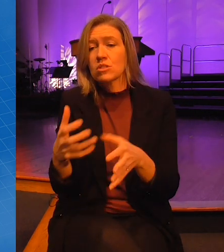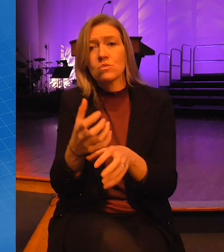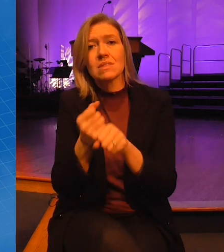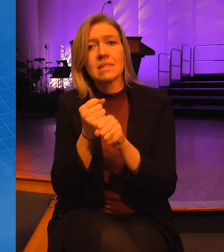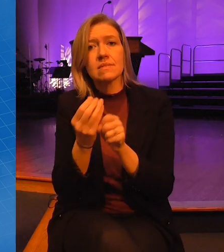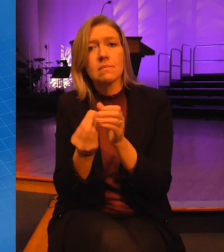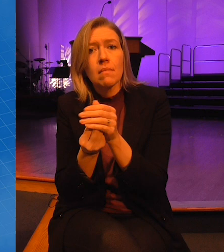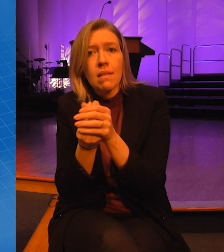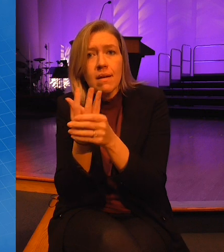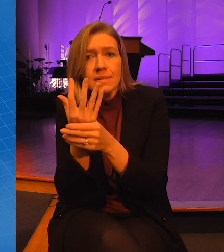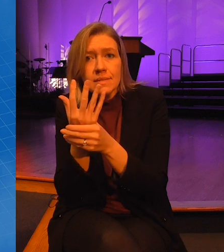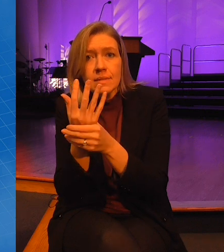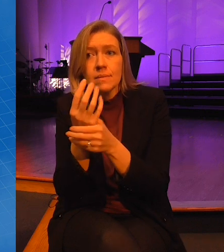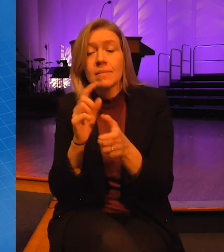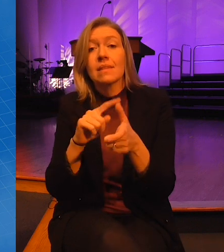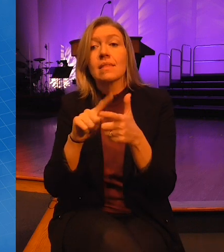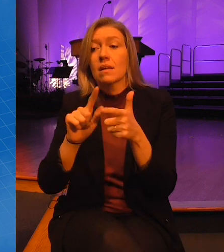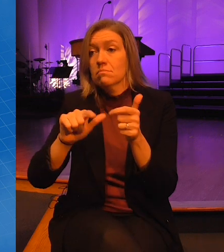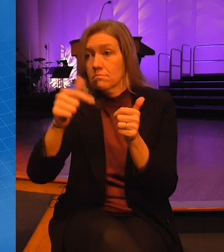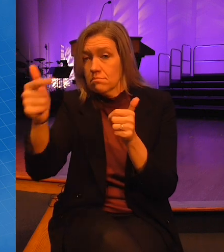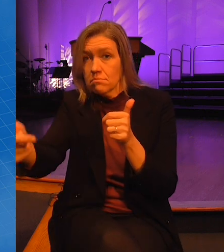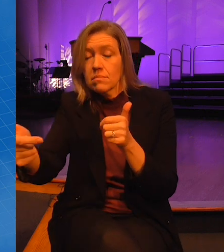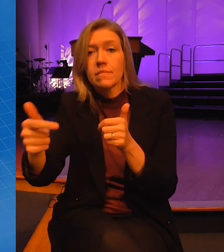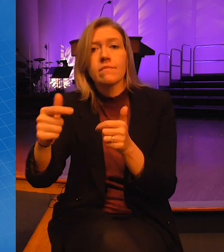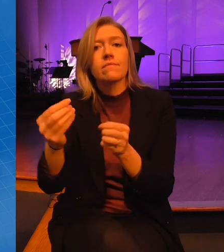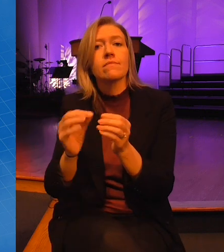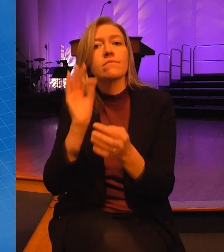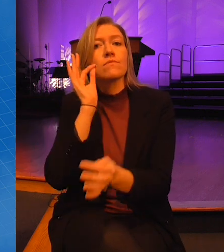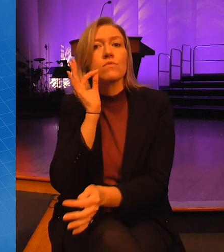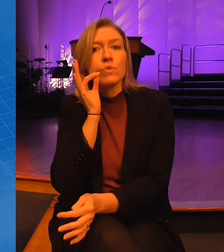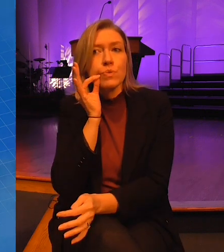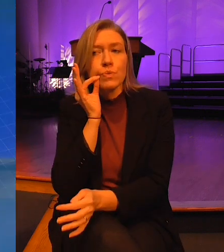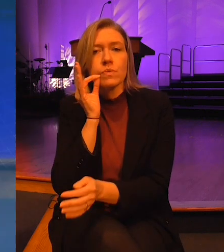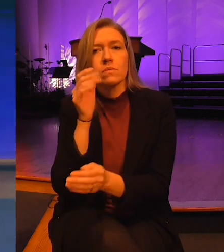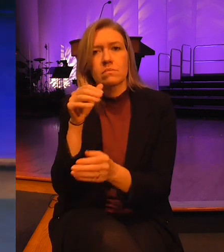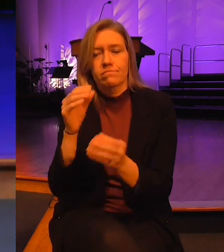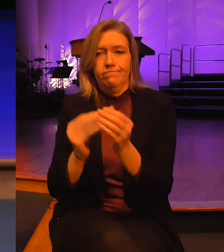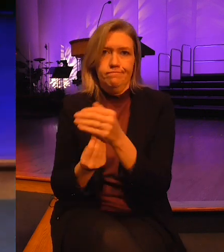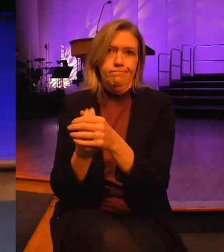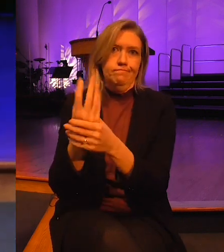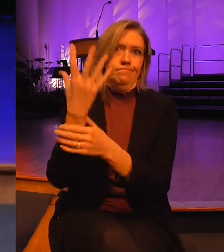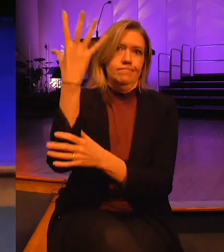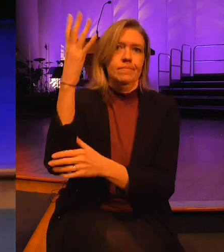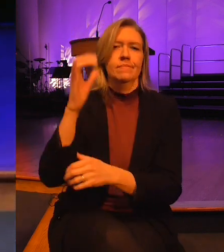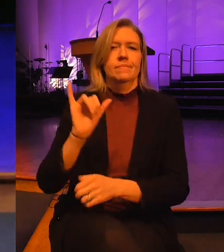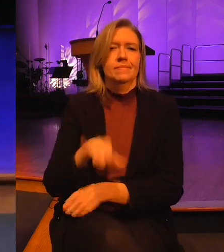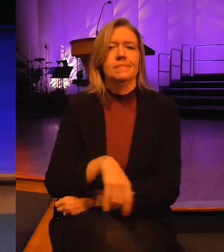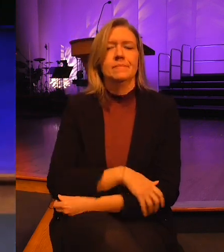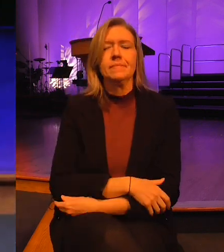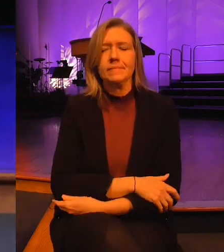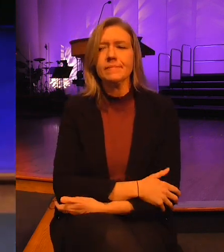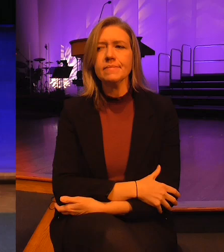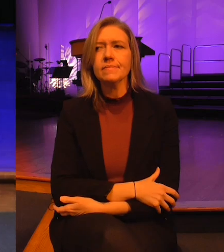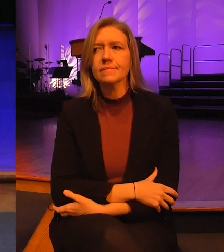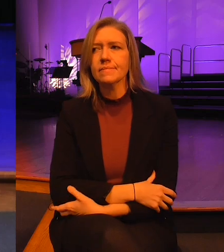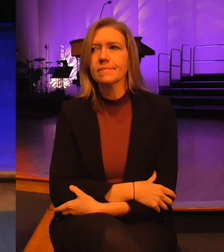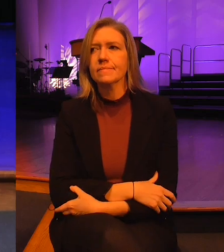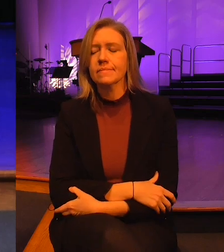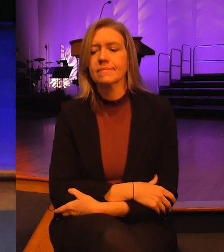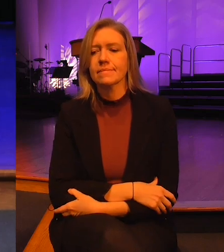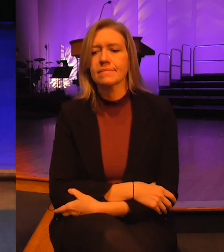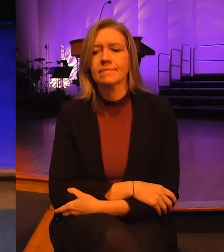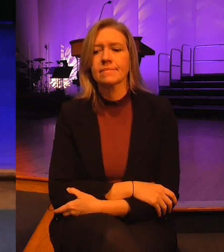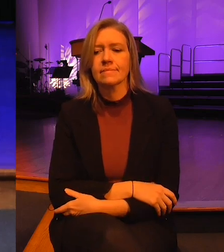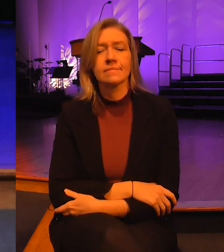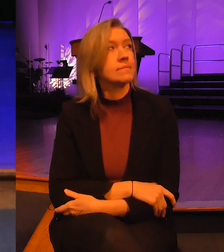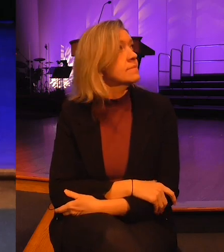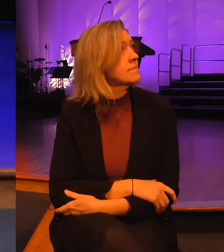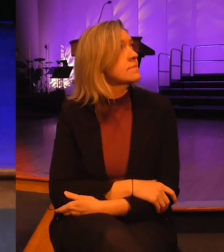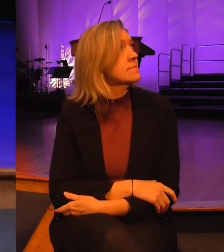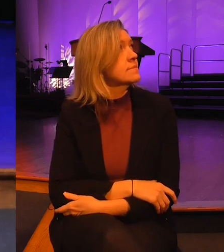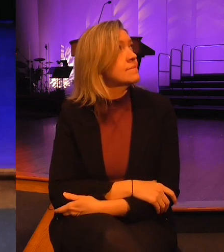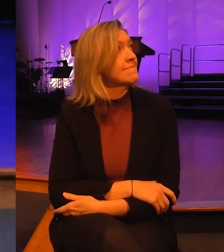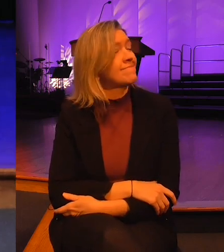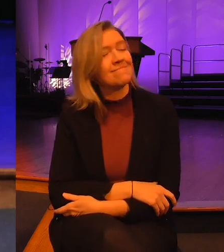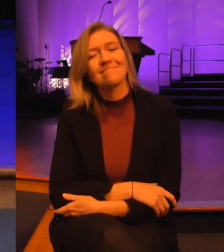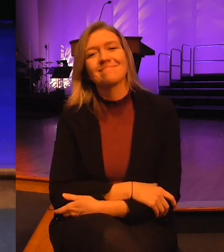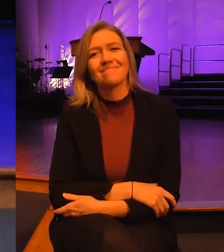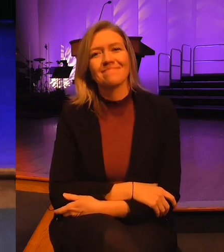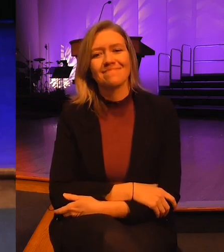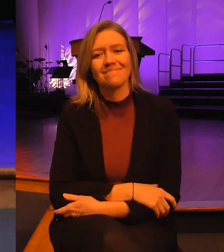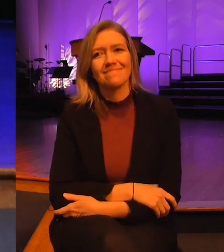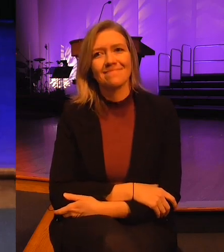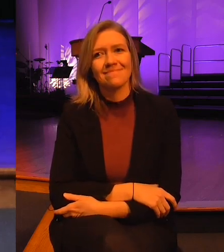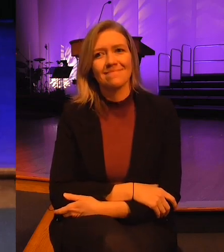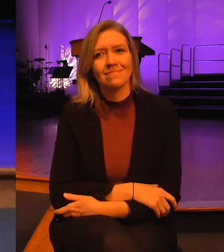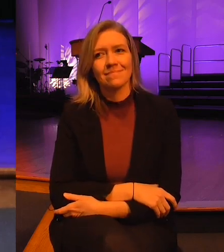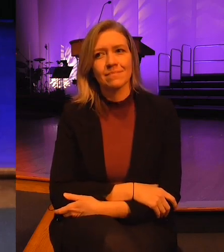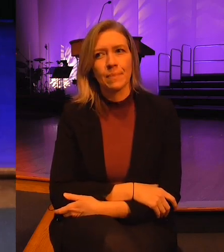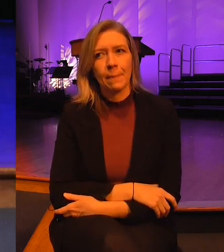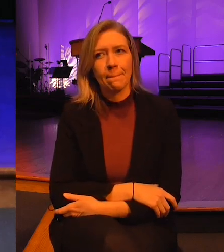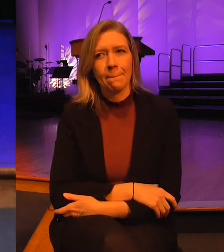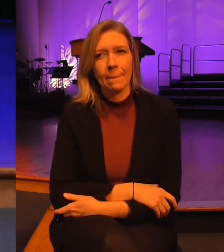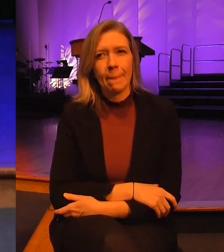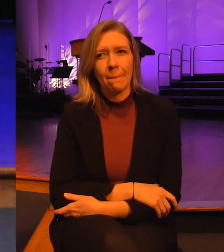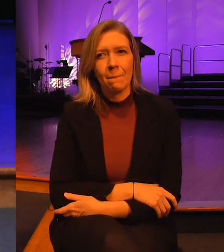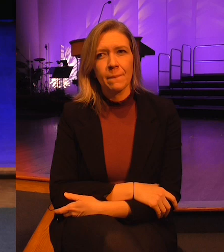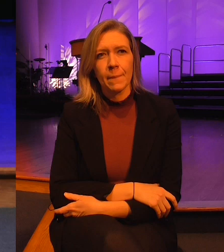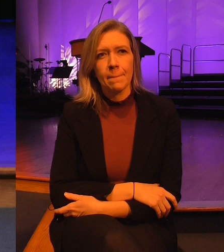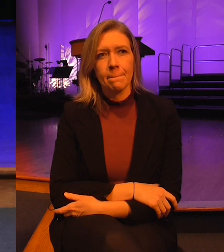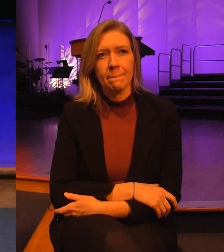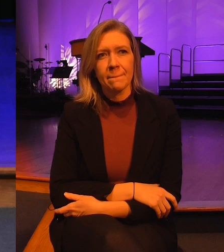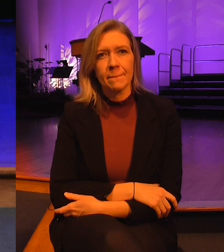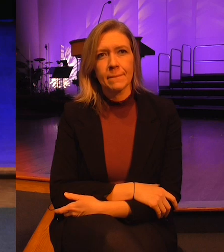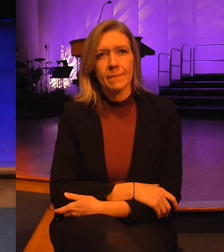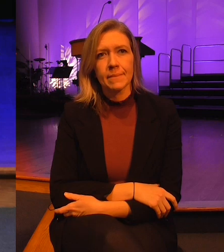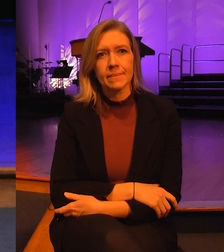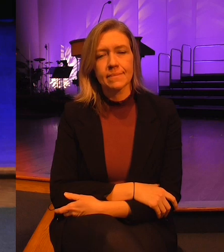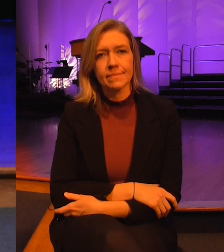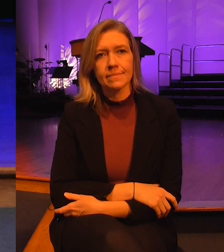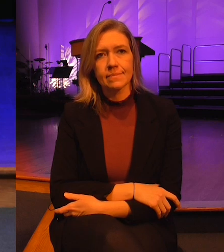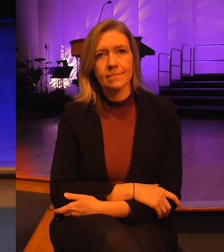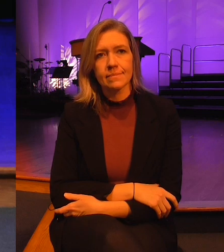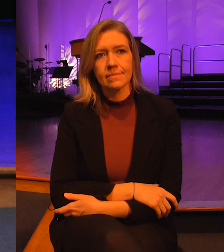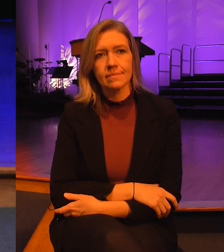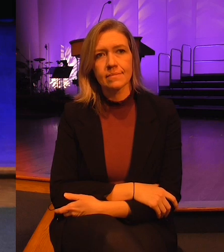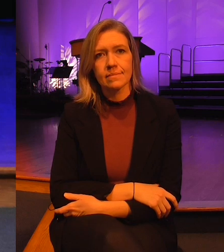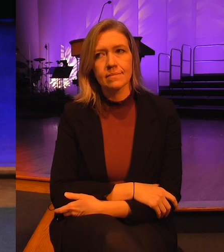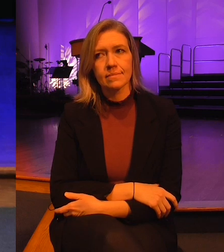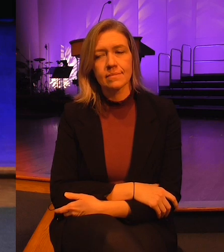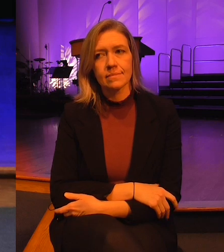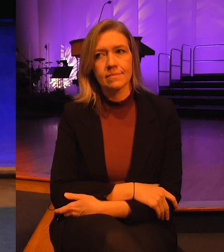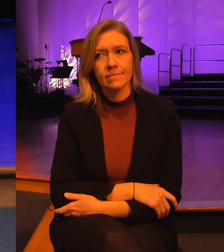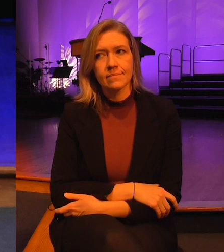fruto